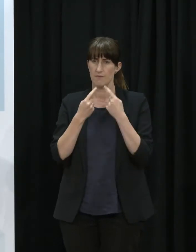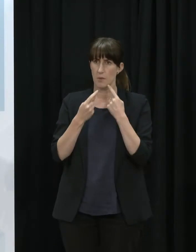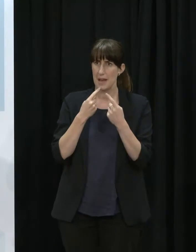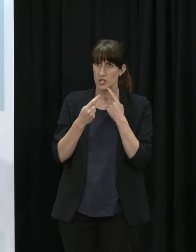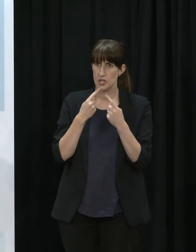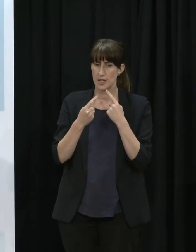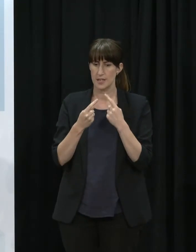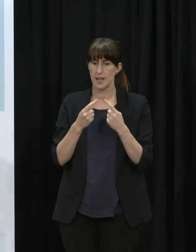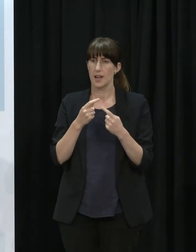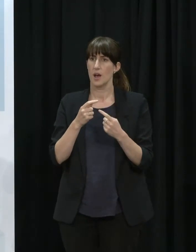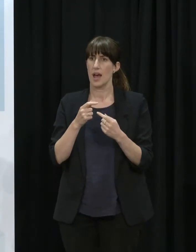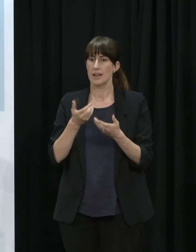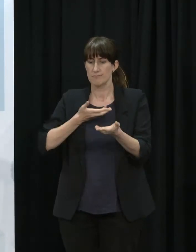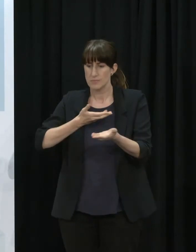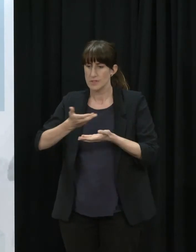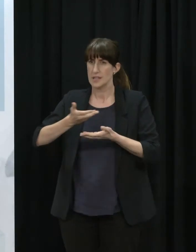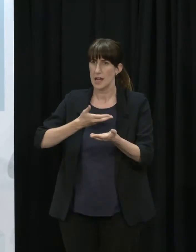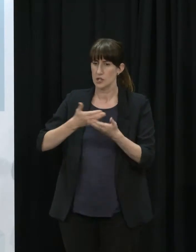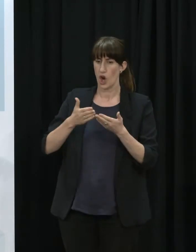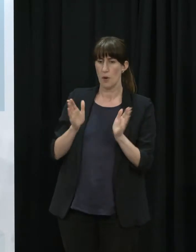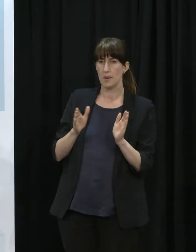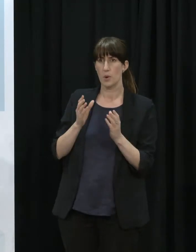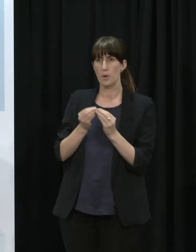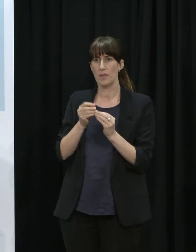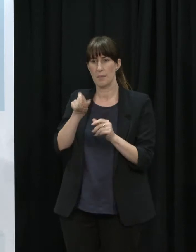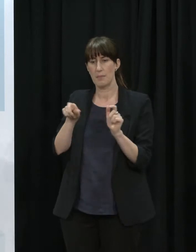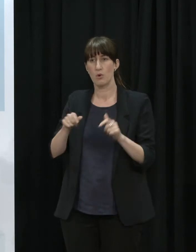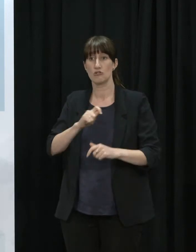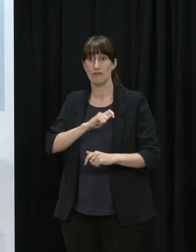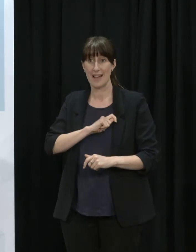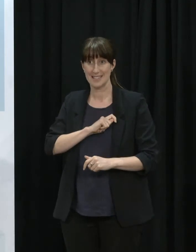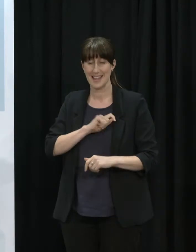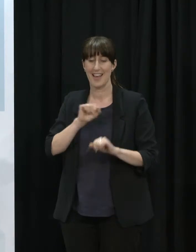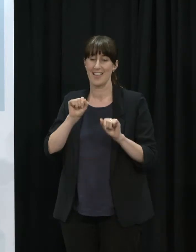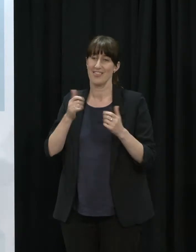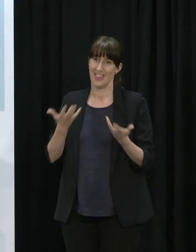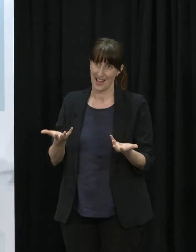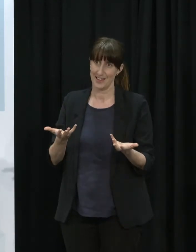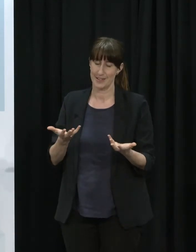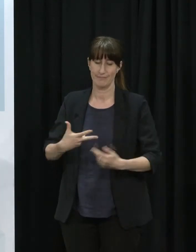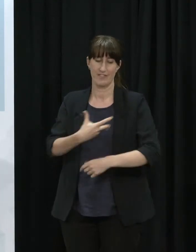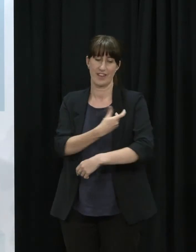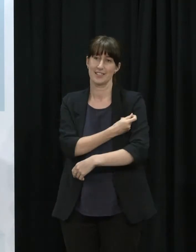Hei whakautu noa ki etahi o aua mea, ko nga mea ka kitea e